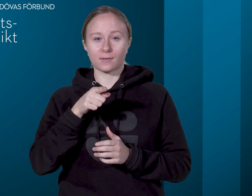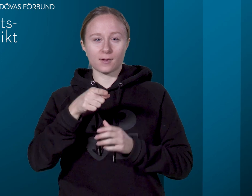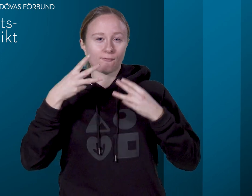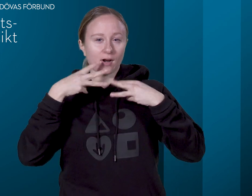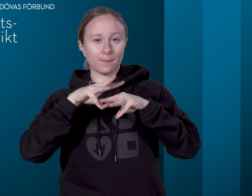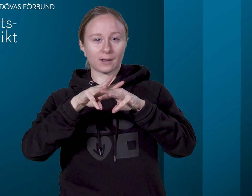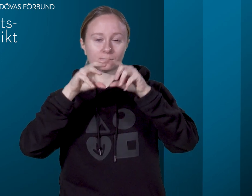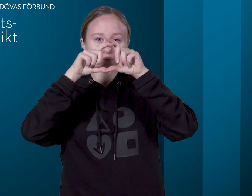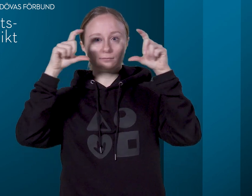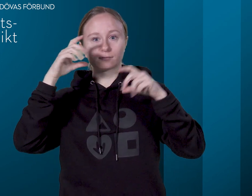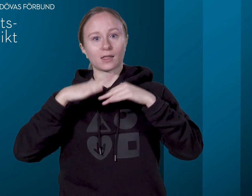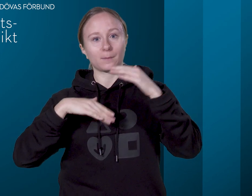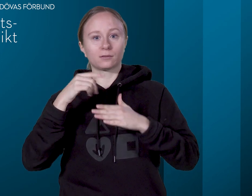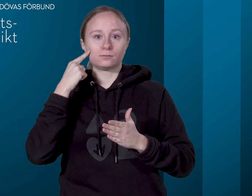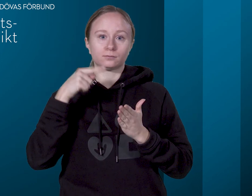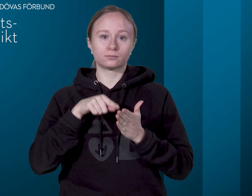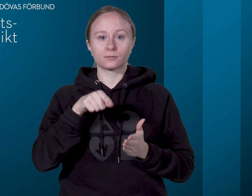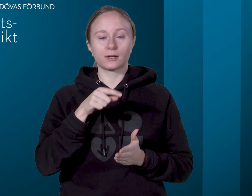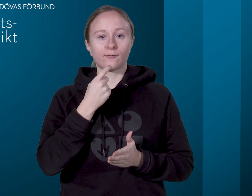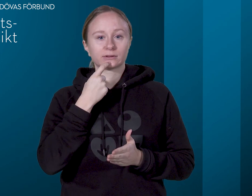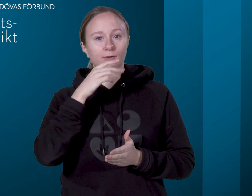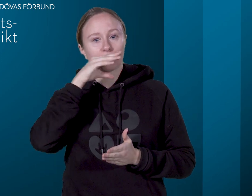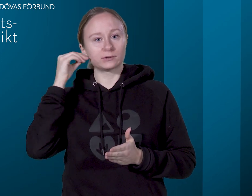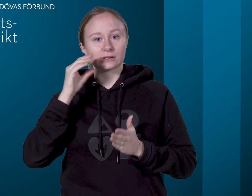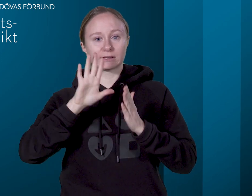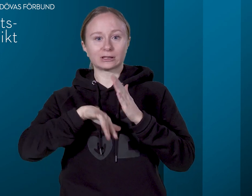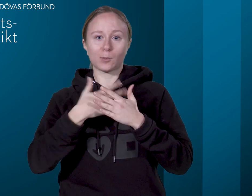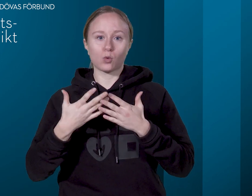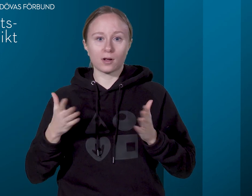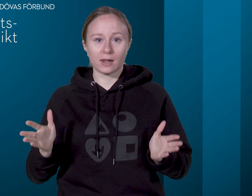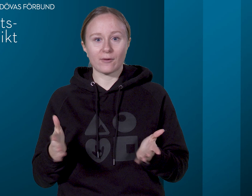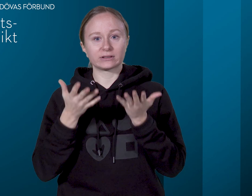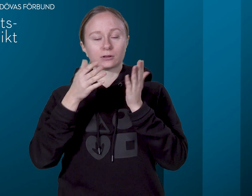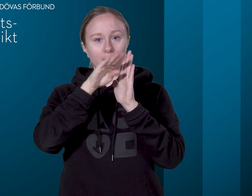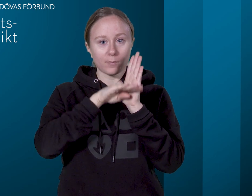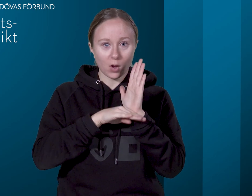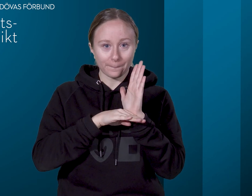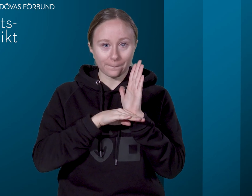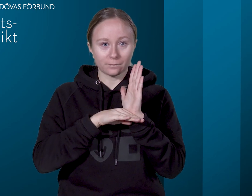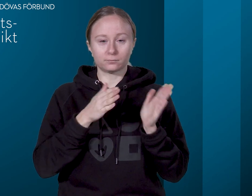Webbinariet behandlar bland annat - det finlandssvenska teckenspråkets revitaliseringsprogram, -